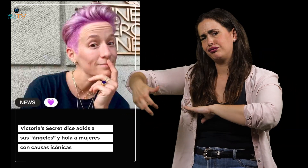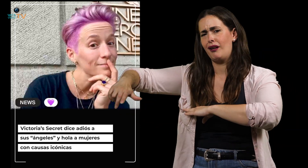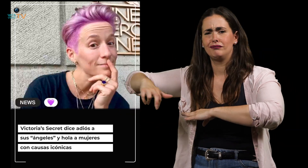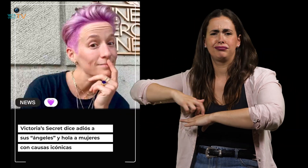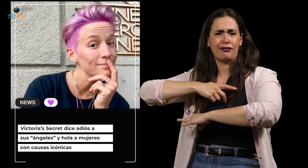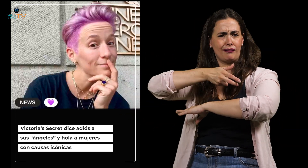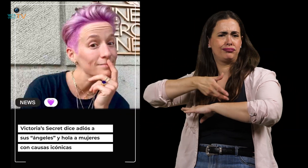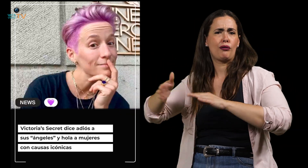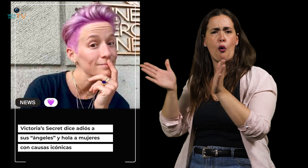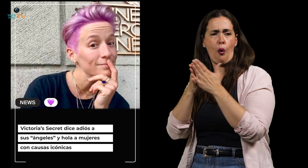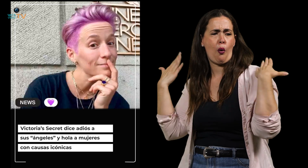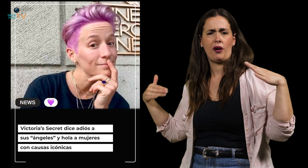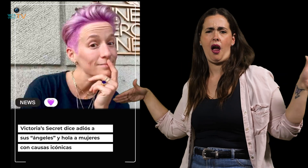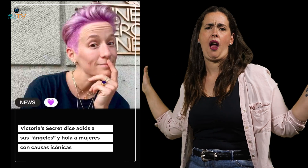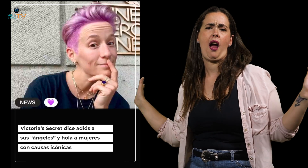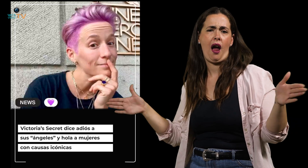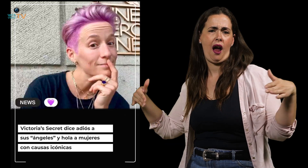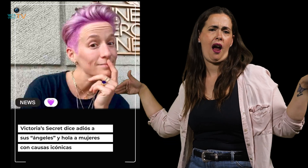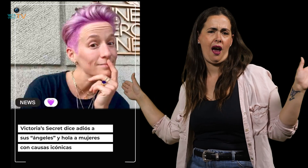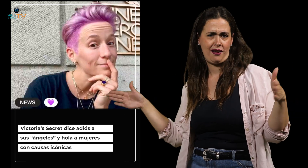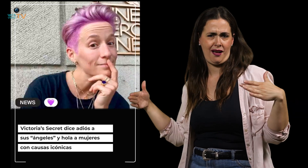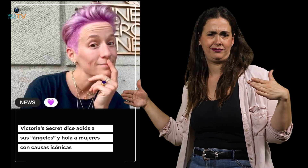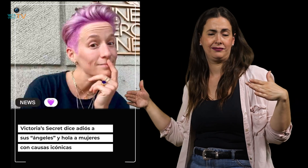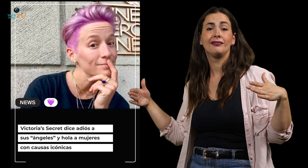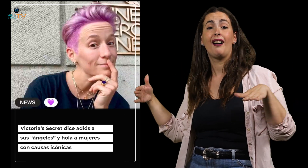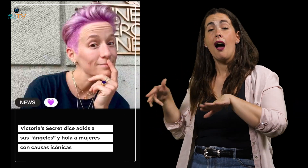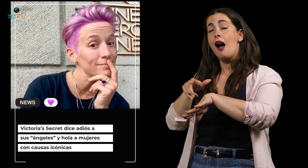para presentar sus colecciones con modelos que visten lencería y alas de ángel.